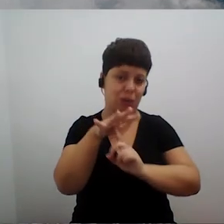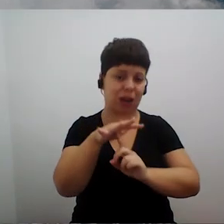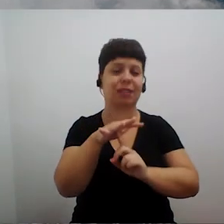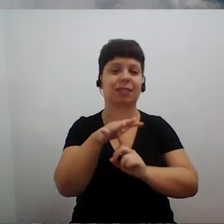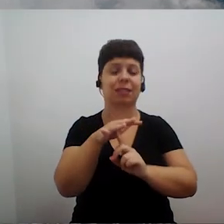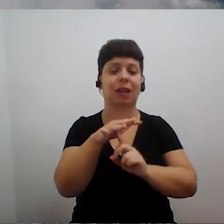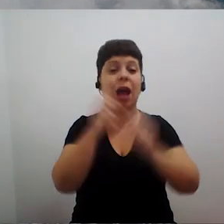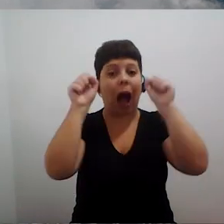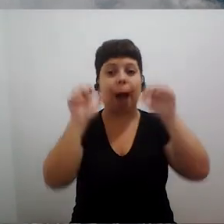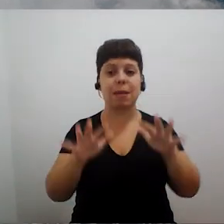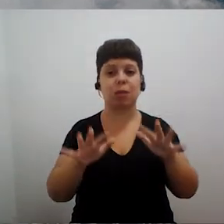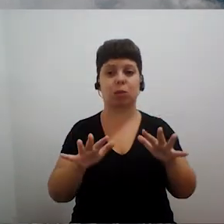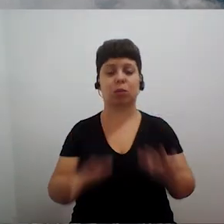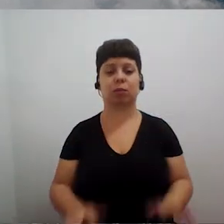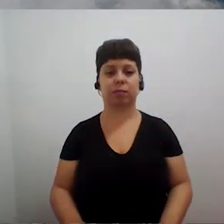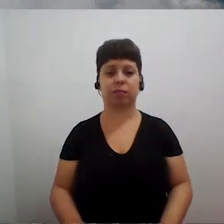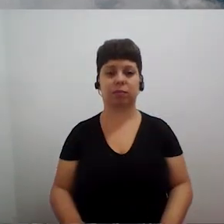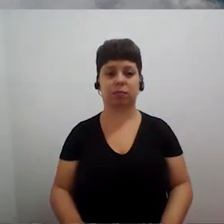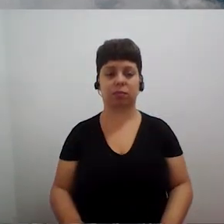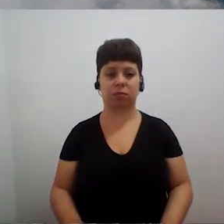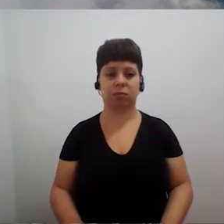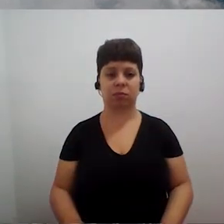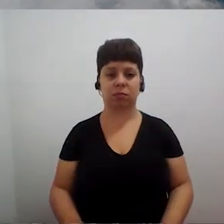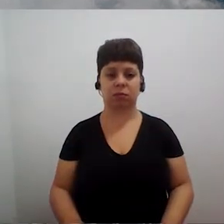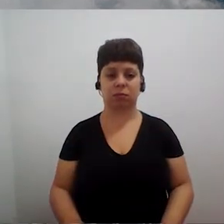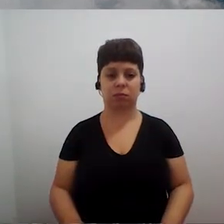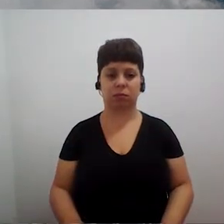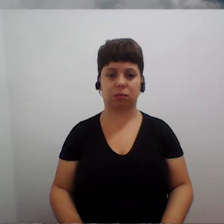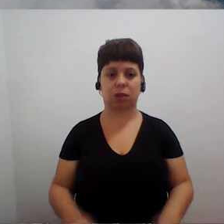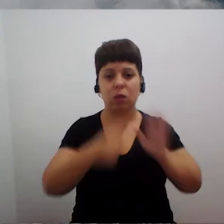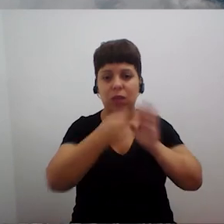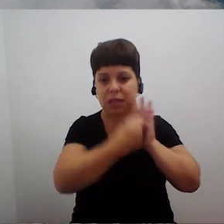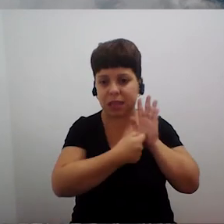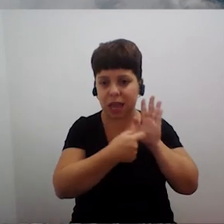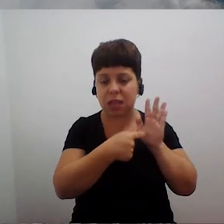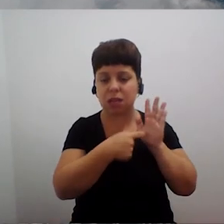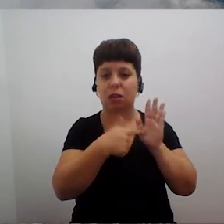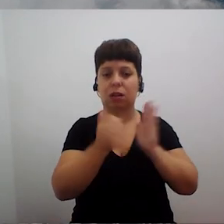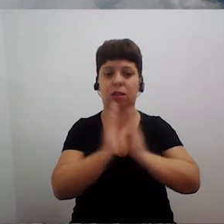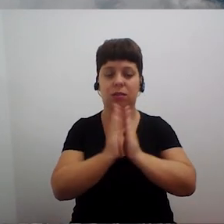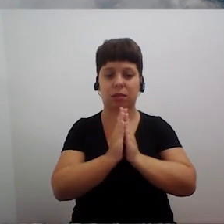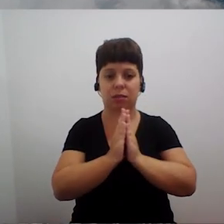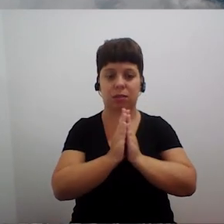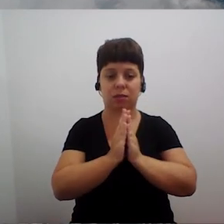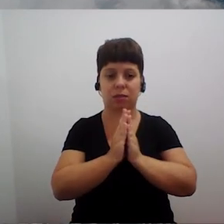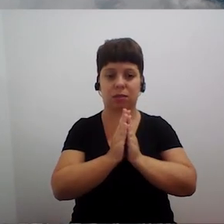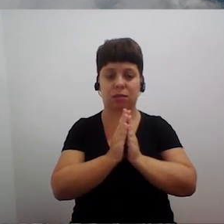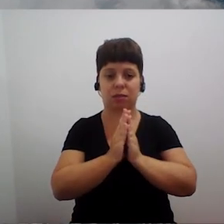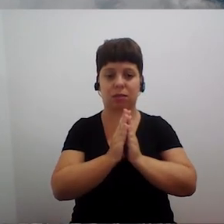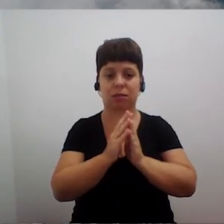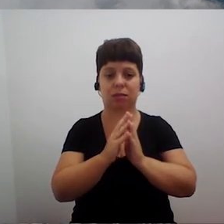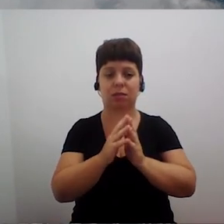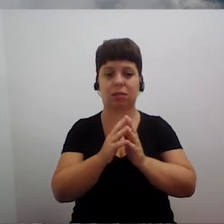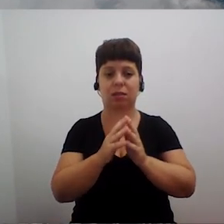e será abençoado. Como diz nossos textos onde rezamos "Abra Teu vamos de soro" rezamos para